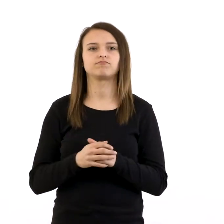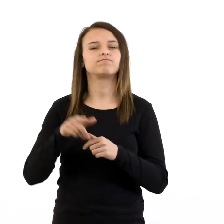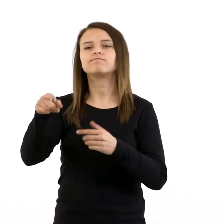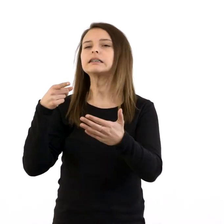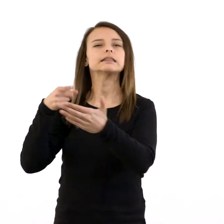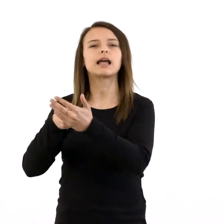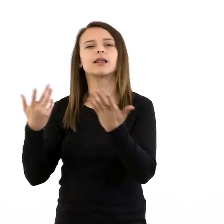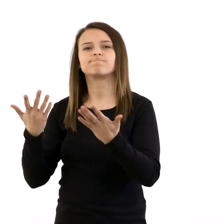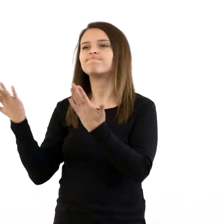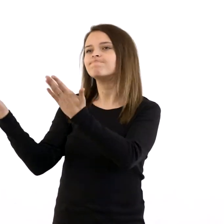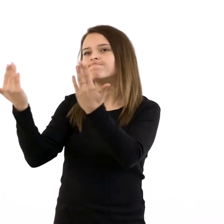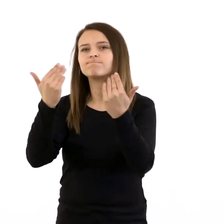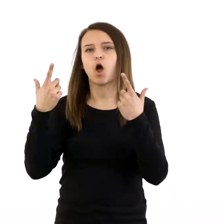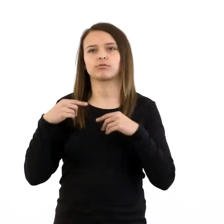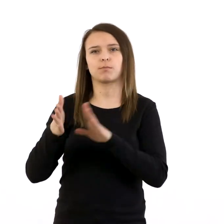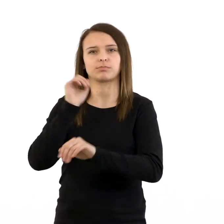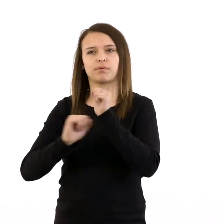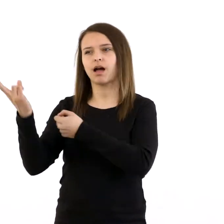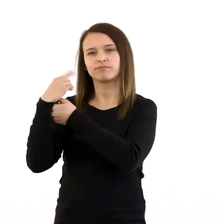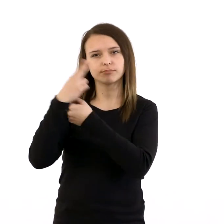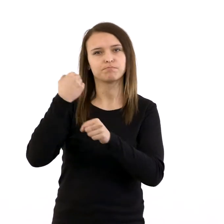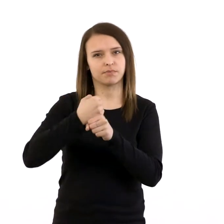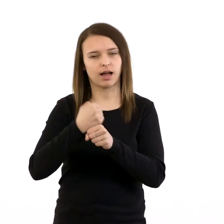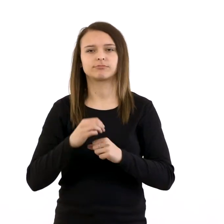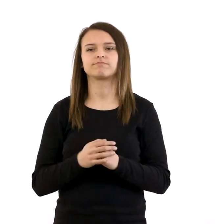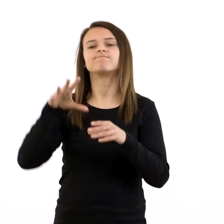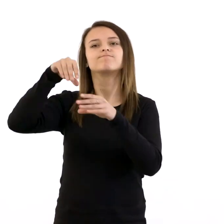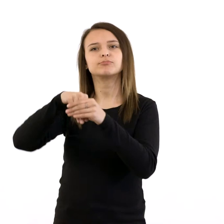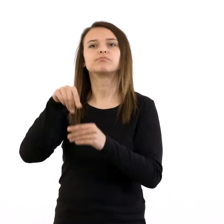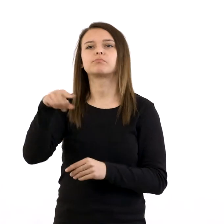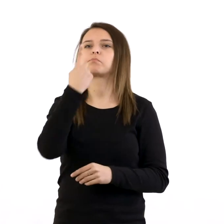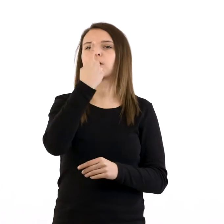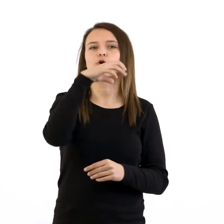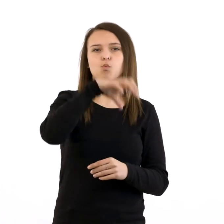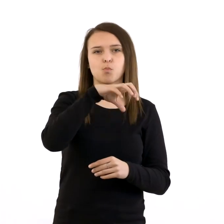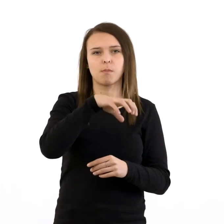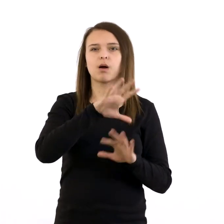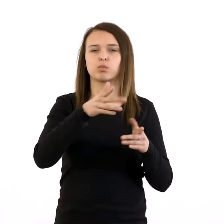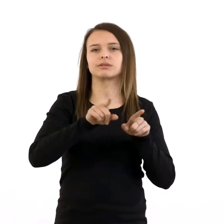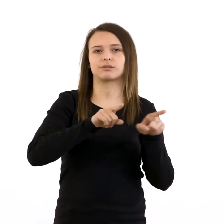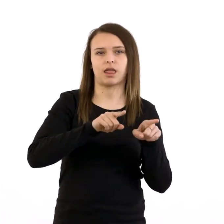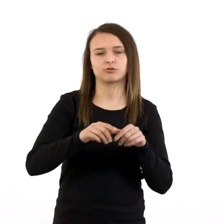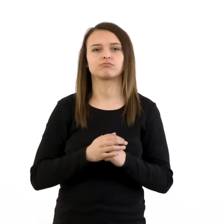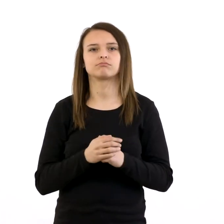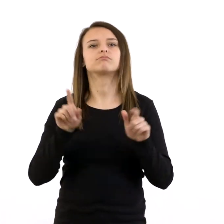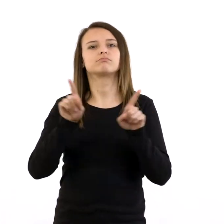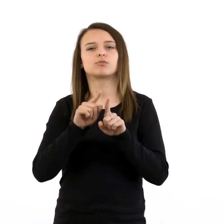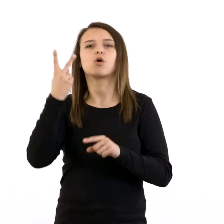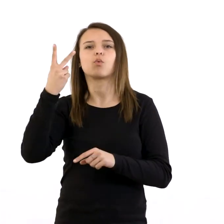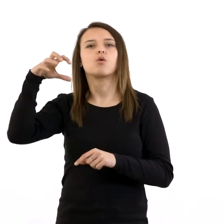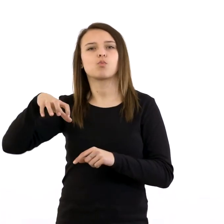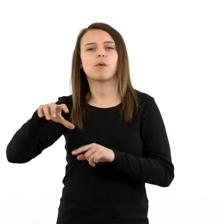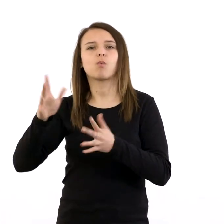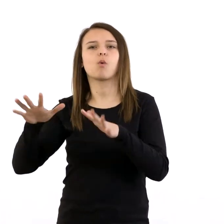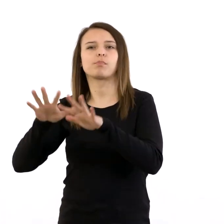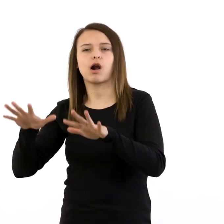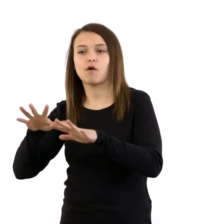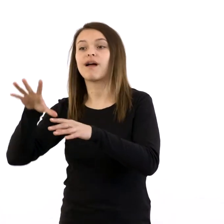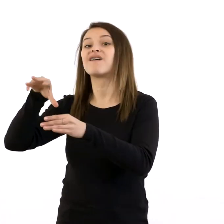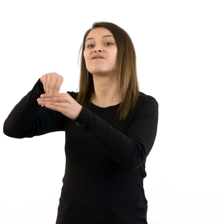w celu zatrudnienia osób niepełnosprawnych ze znacznym stopniem niepełnosprawności i osób z umiarkowanym stopniem niepełnosprawności,